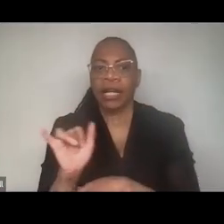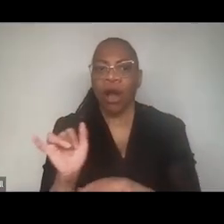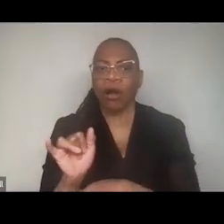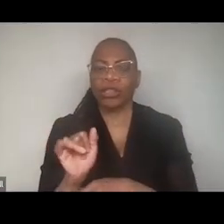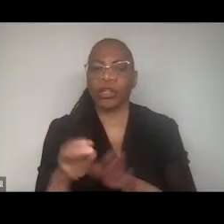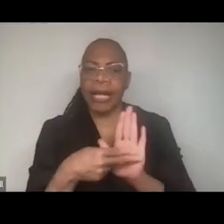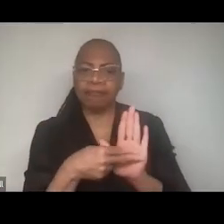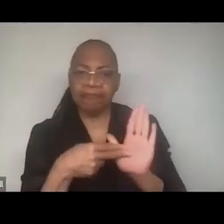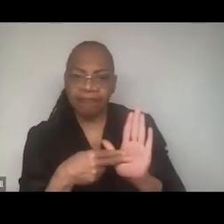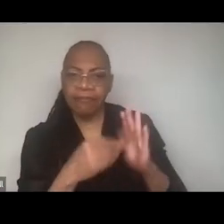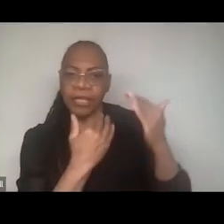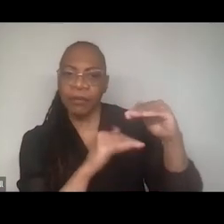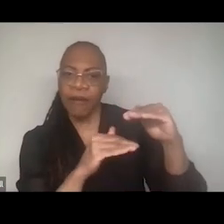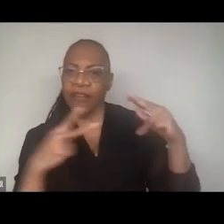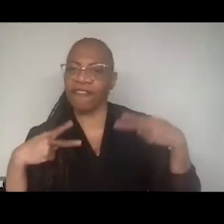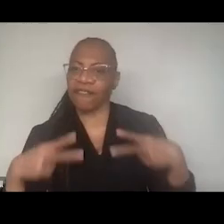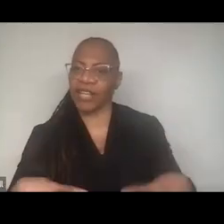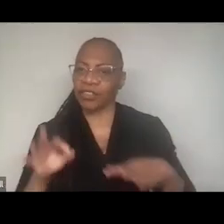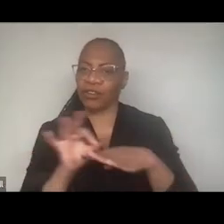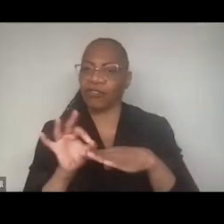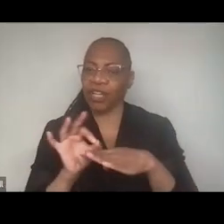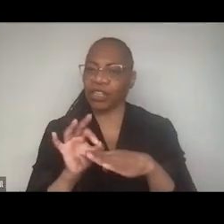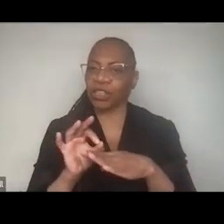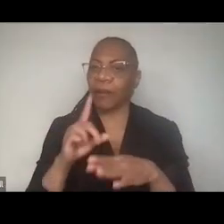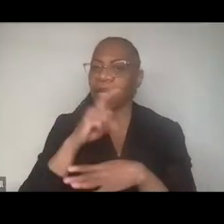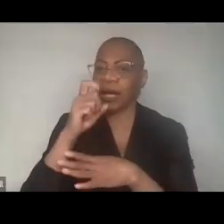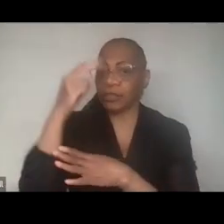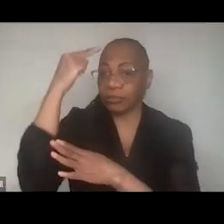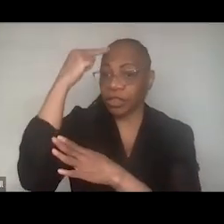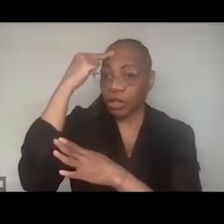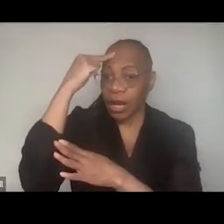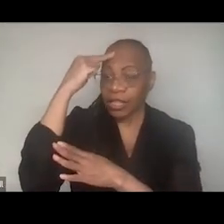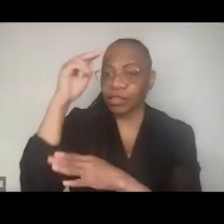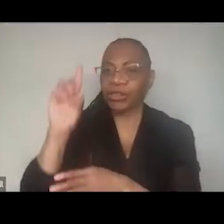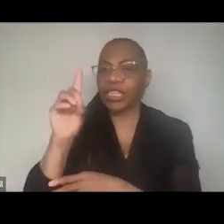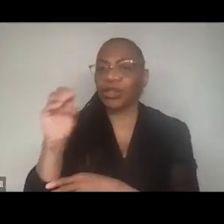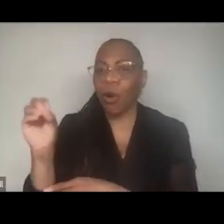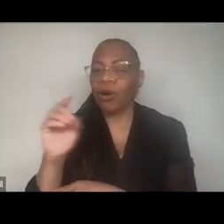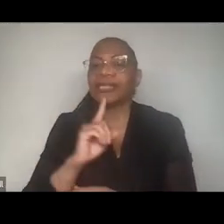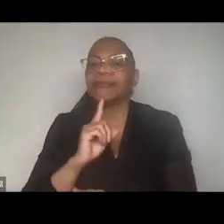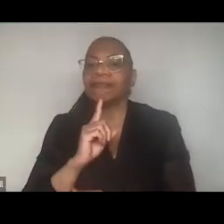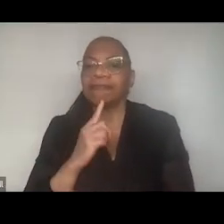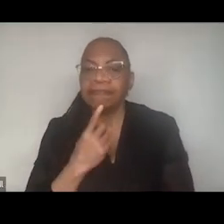que debido a los signos y síntomas del trastorno neurológico, están seriamente limitados en la capacidad de iniciar de manera independiente,